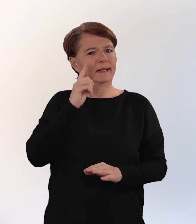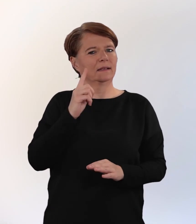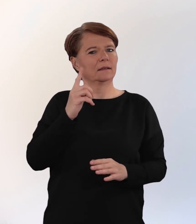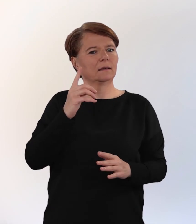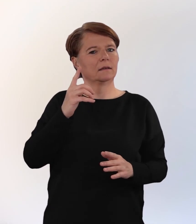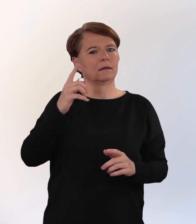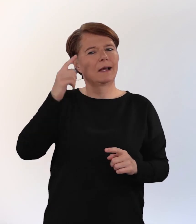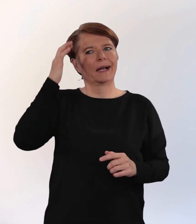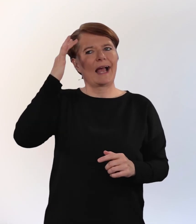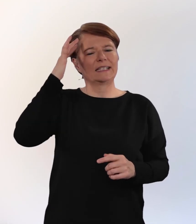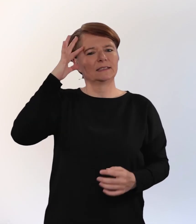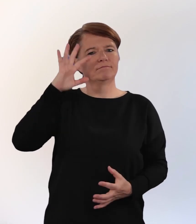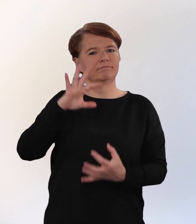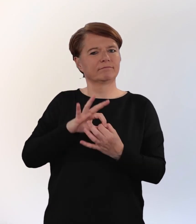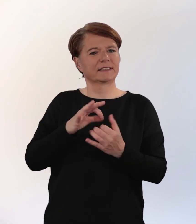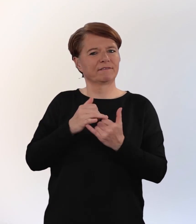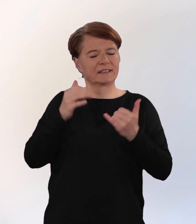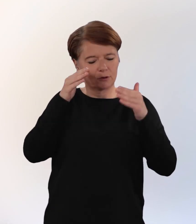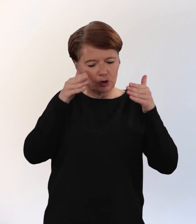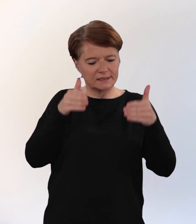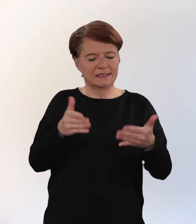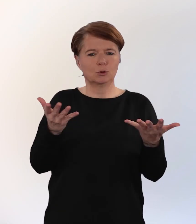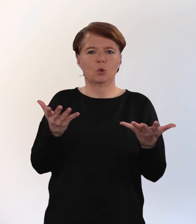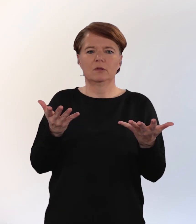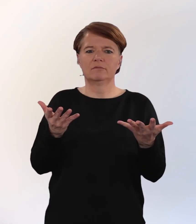wie der geistige Fokus dabei ist, wie konzentriert man ist.